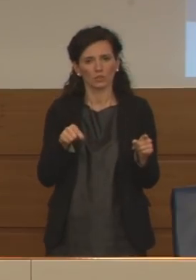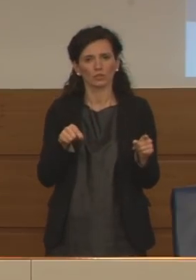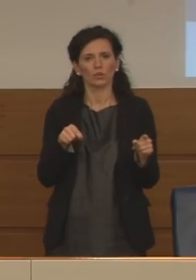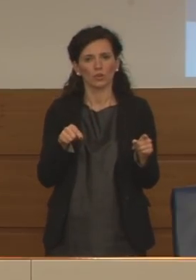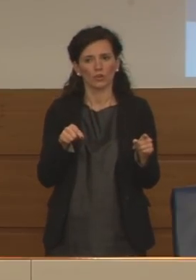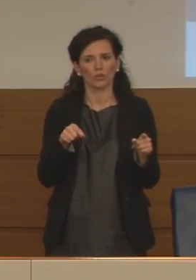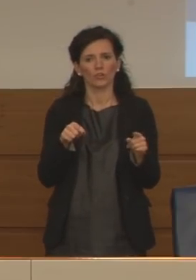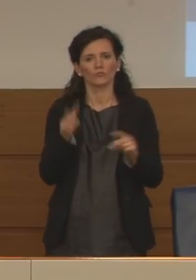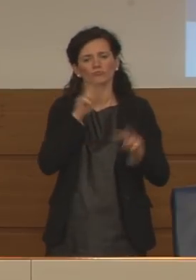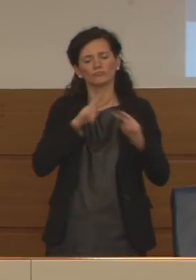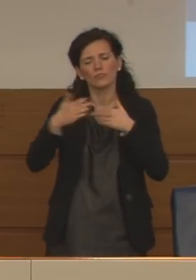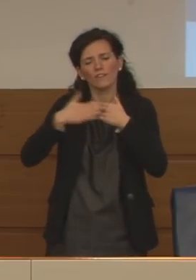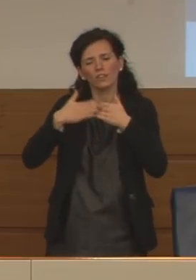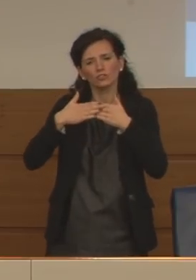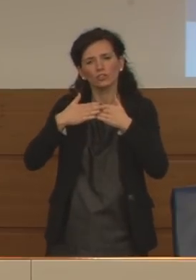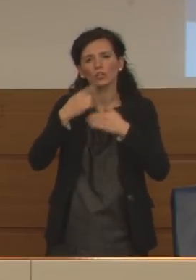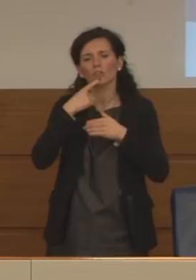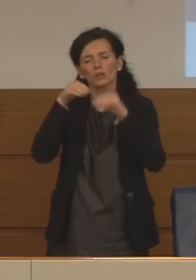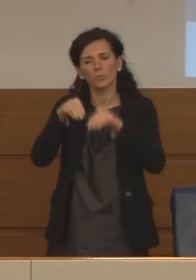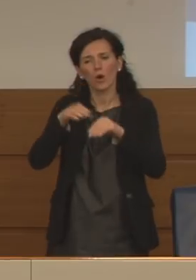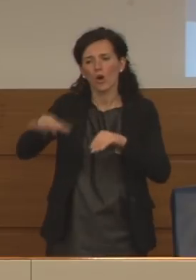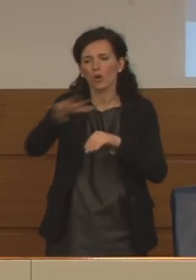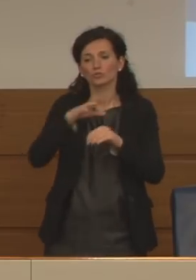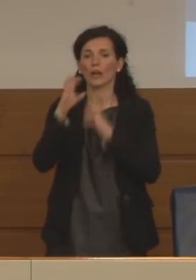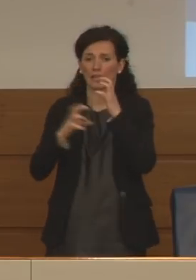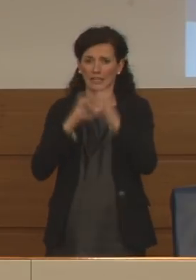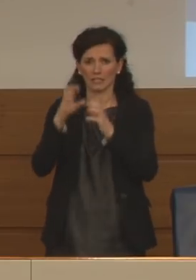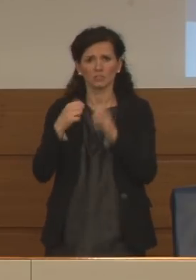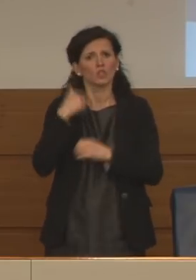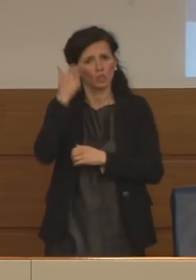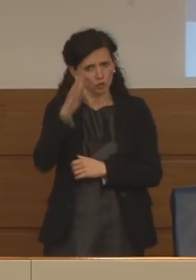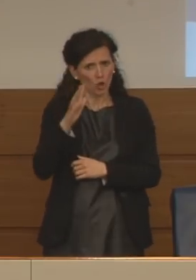alle aree più in crisi. So benissimo che ci sono altri territori